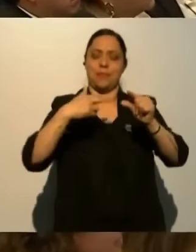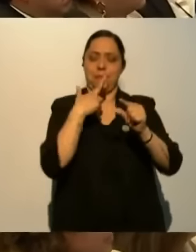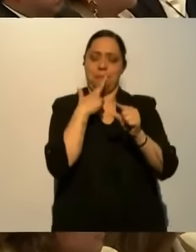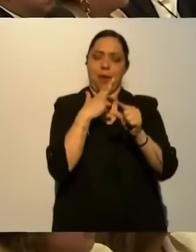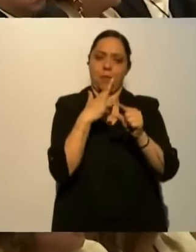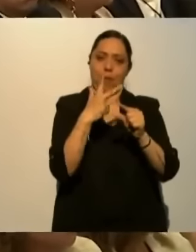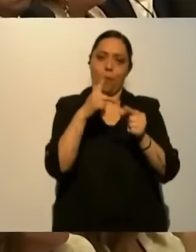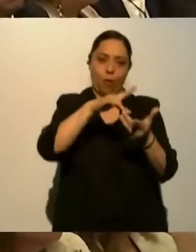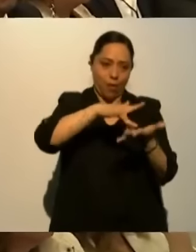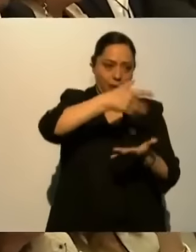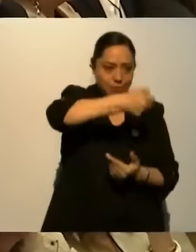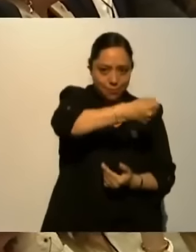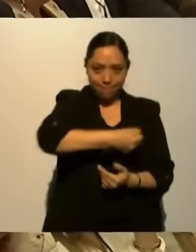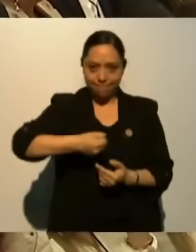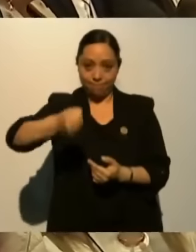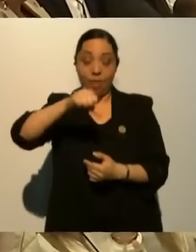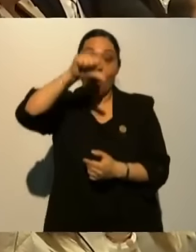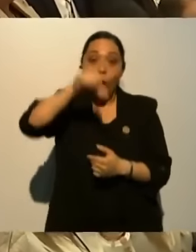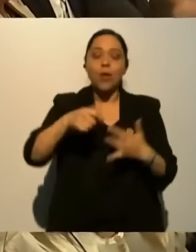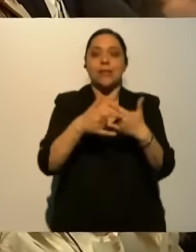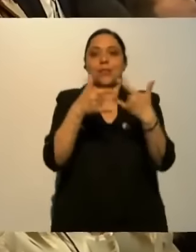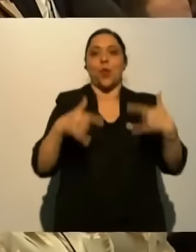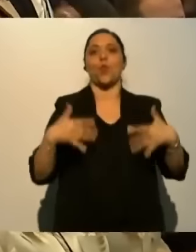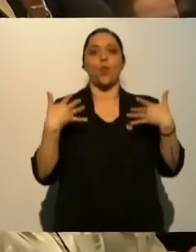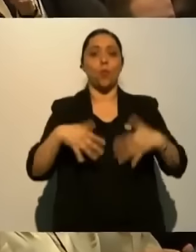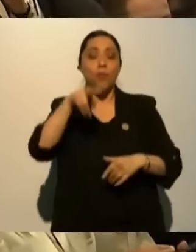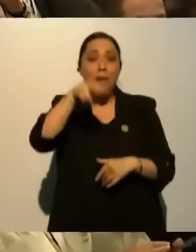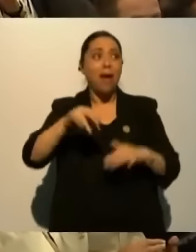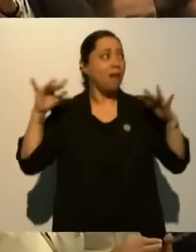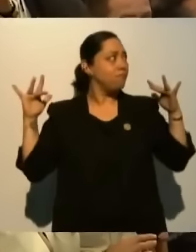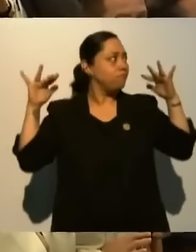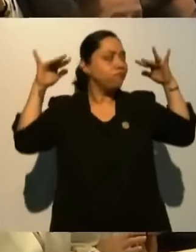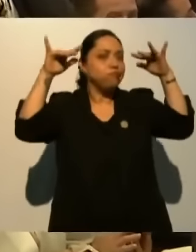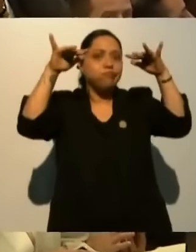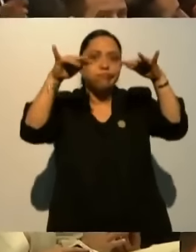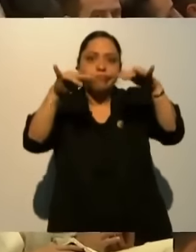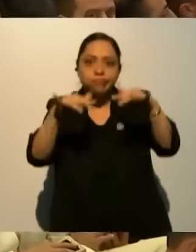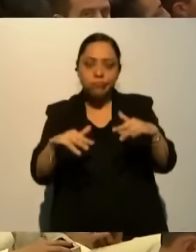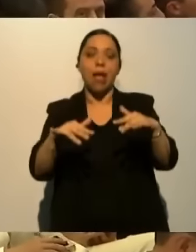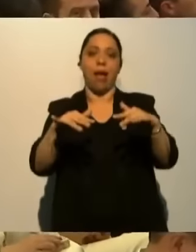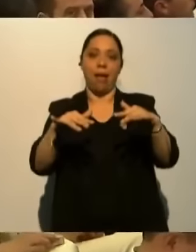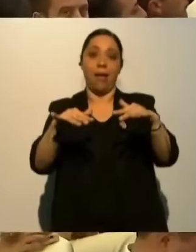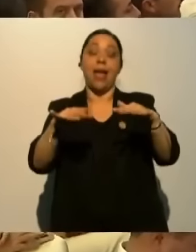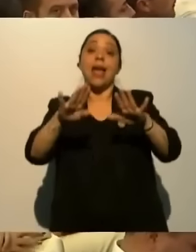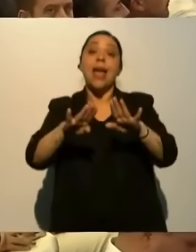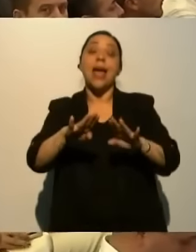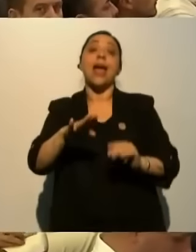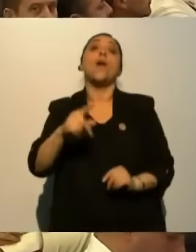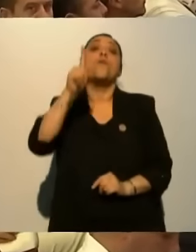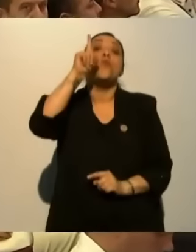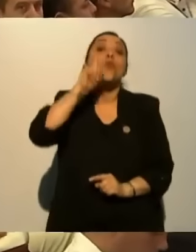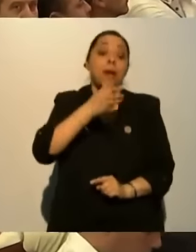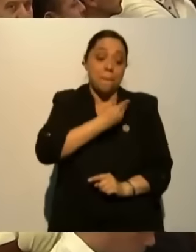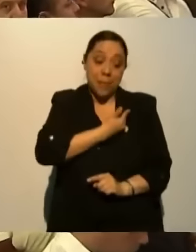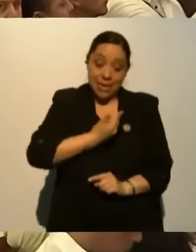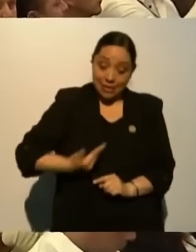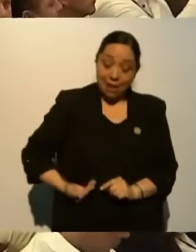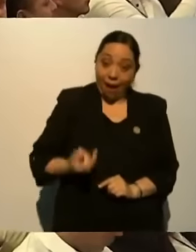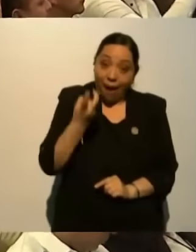y presidentes municipales de las alcaldesas y alcaldes de nuestro país y está aquí también el